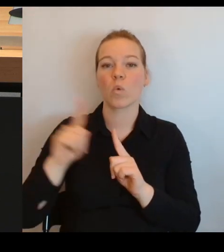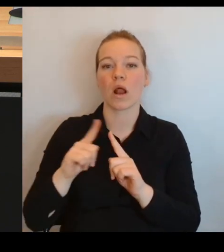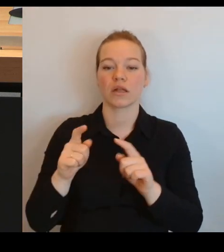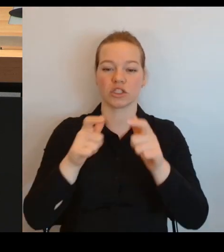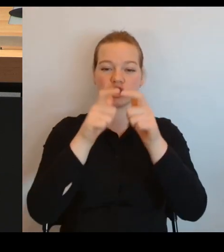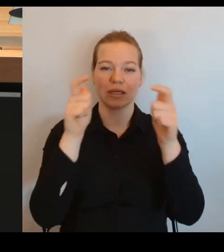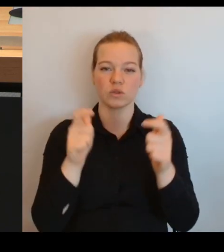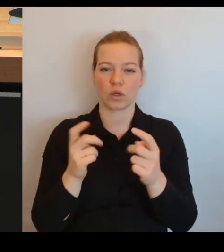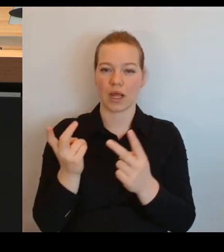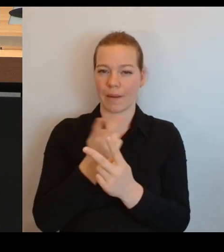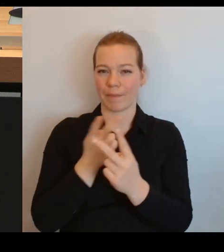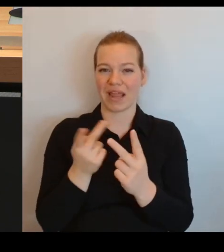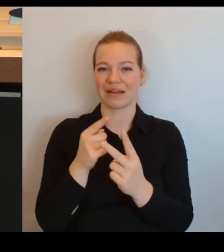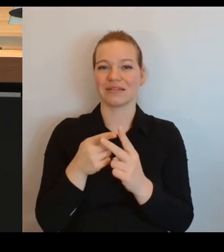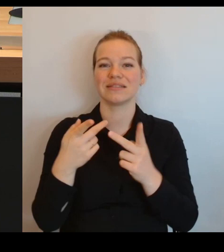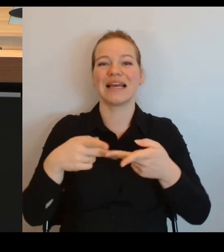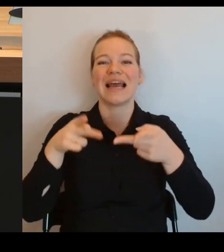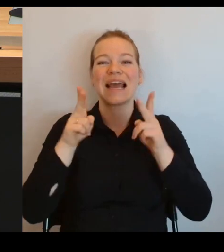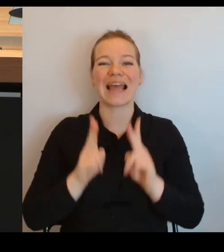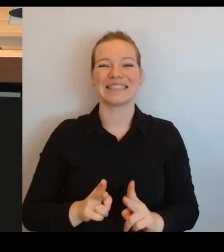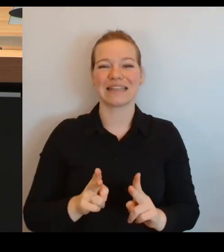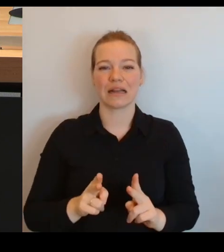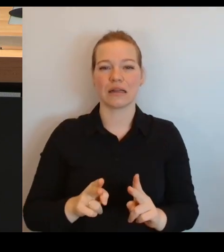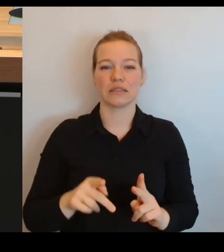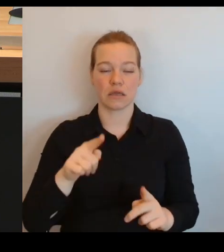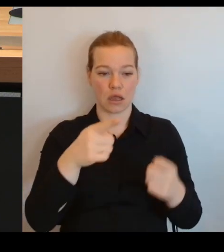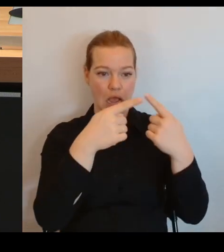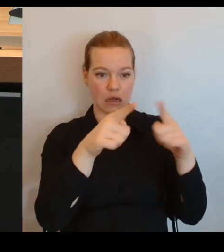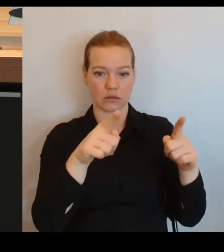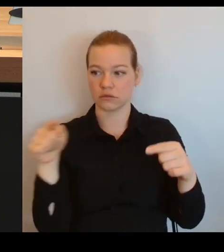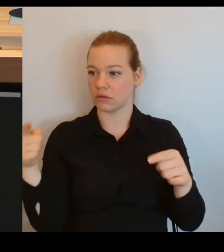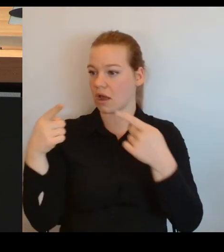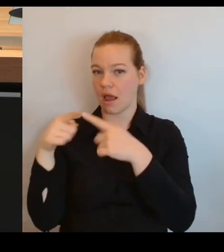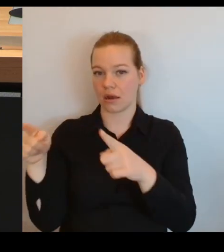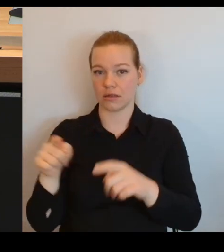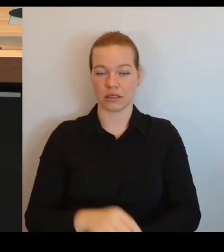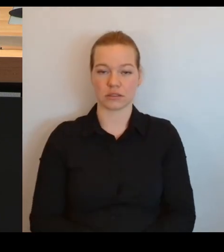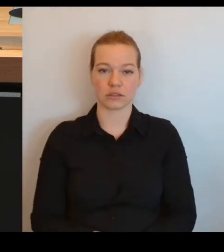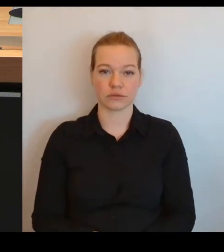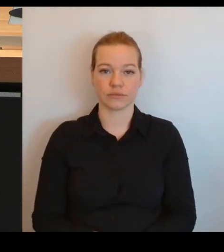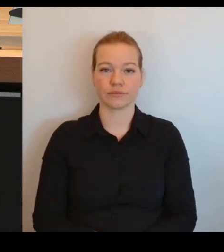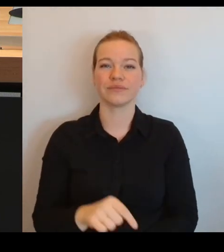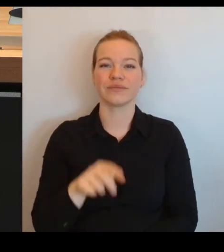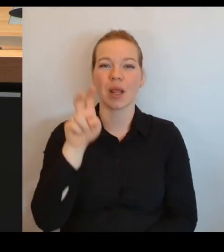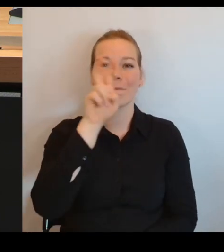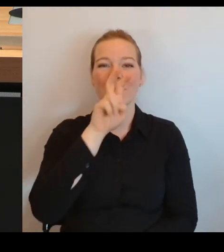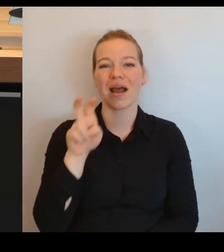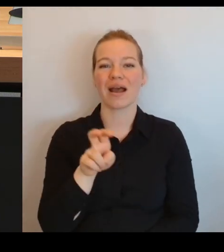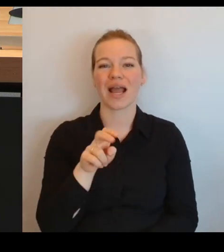Hier geht es um den Paragraphen 19 im SGB zwölf. Er enthält eine Legalzession, wie es so schön